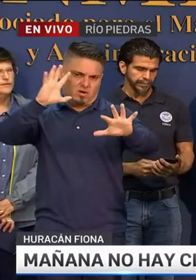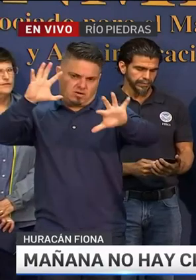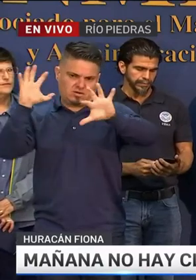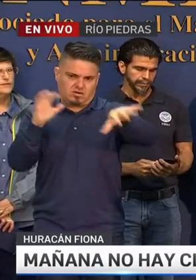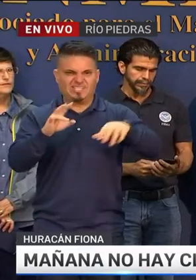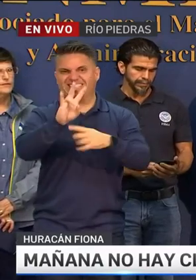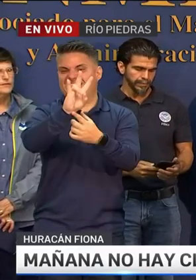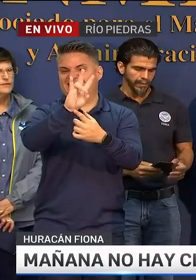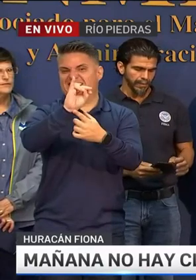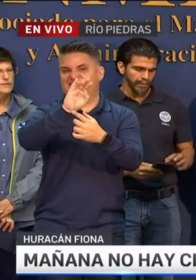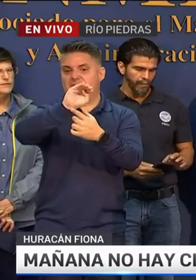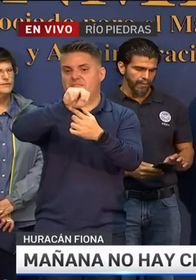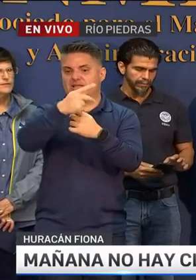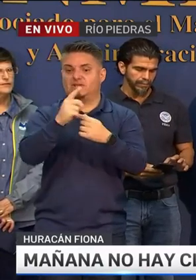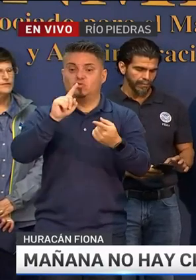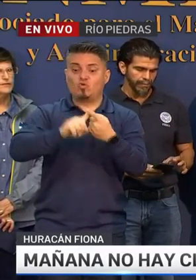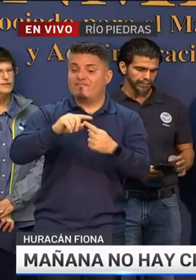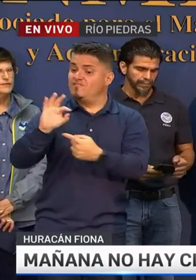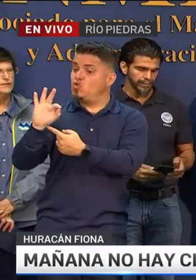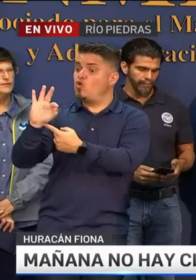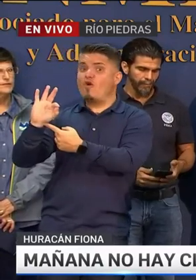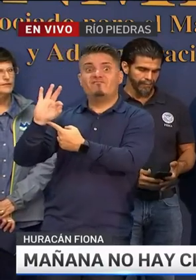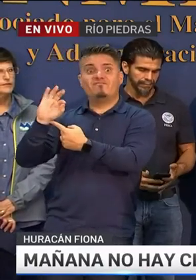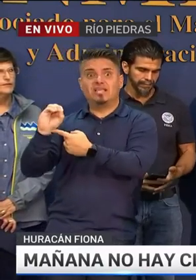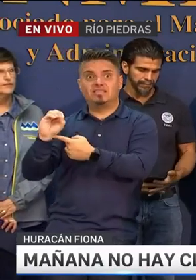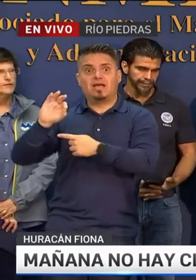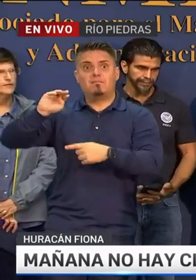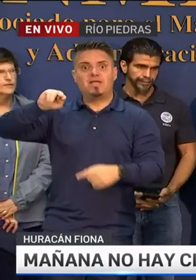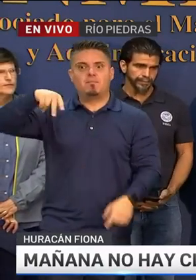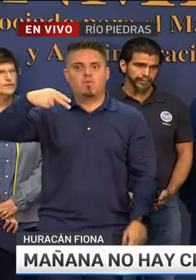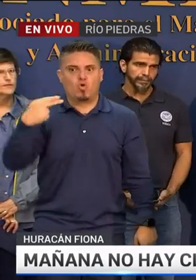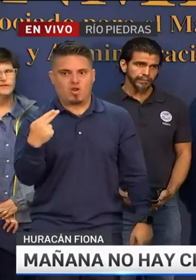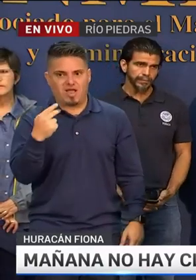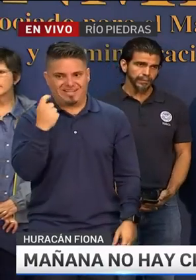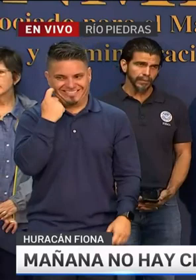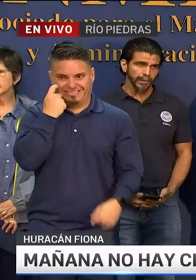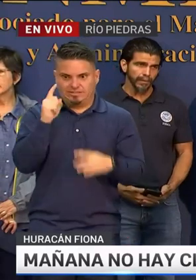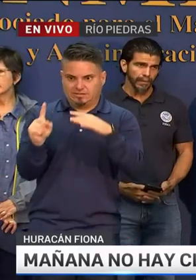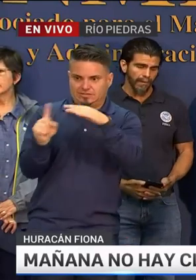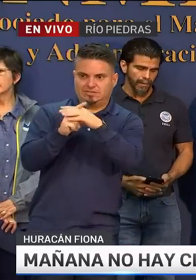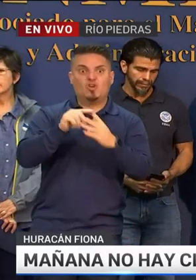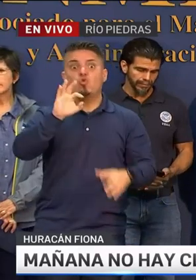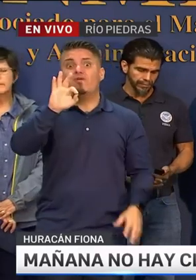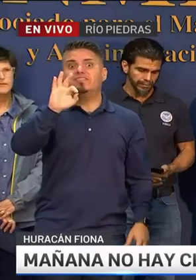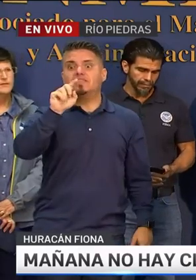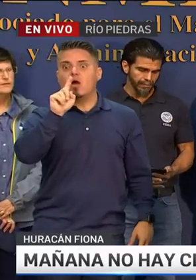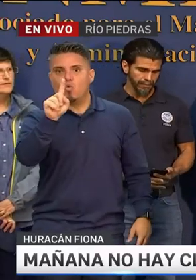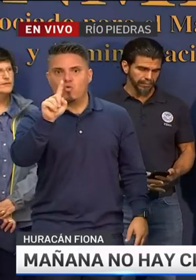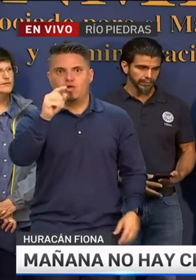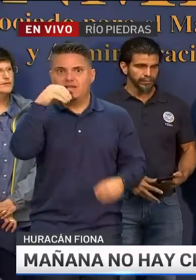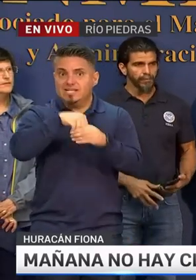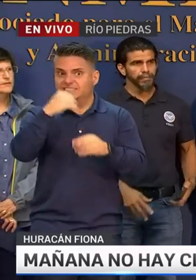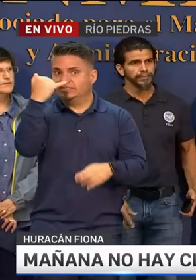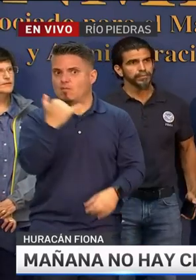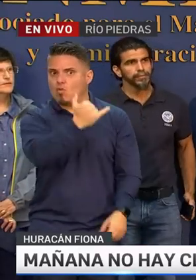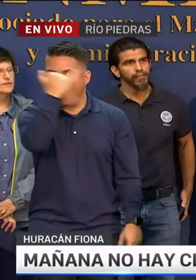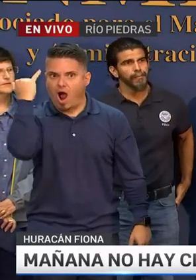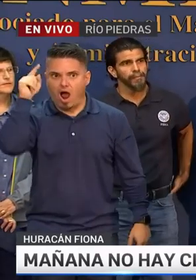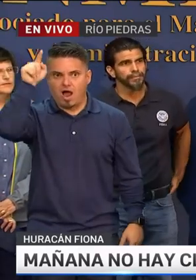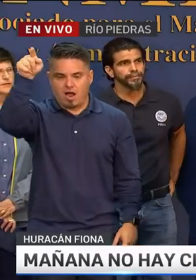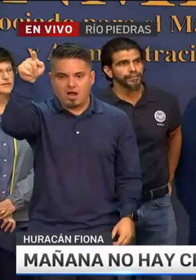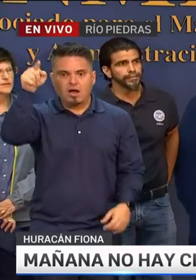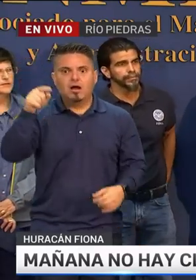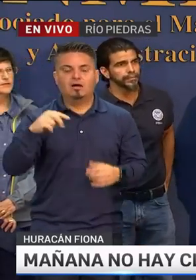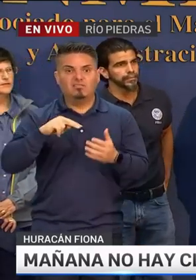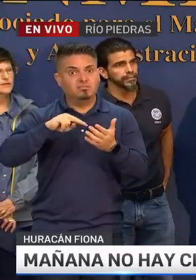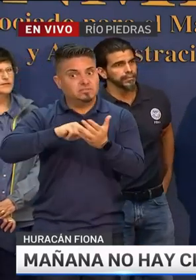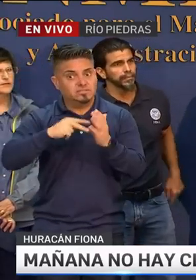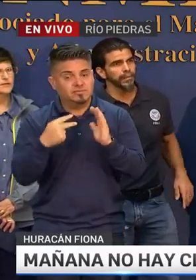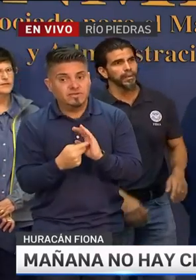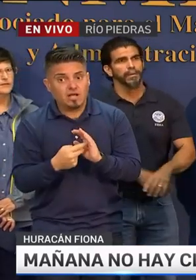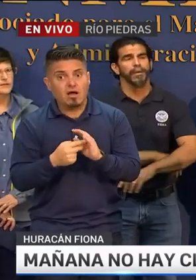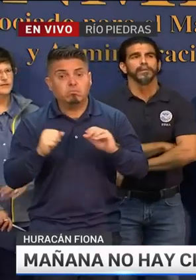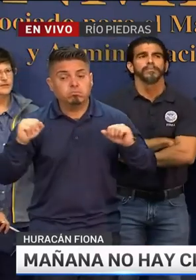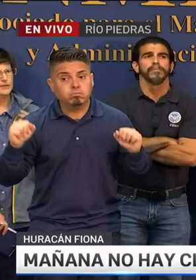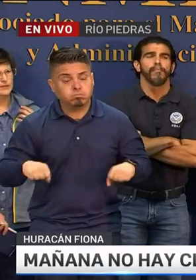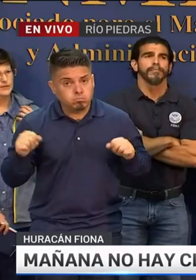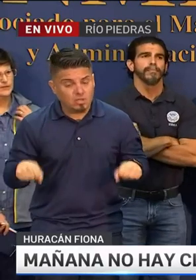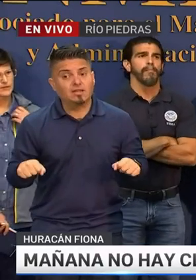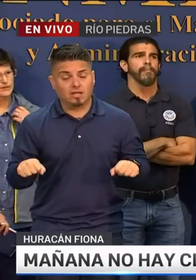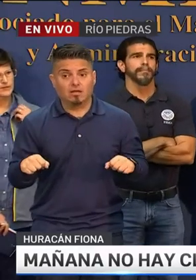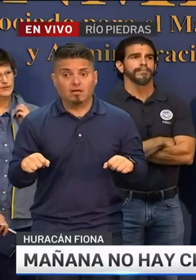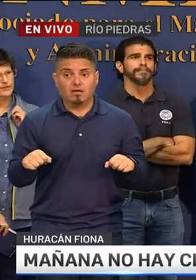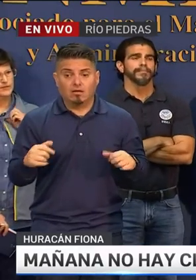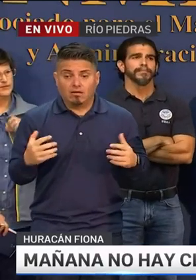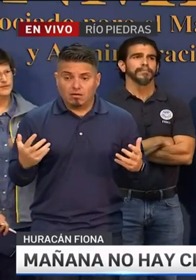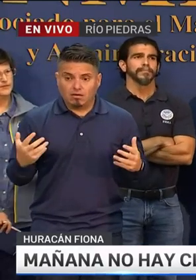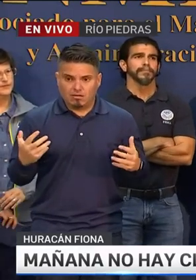LARGO DE LA COSTA SUR DEL PAÍS